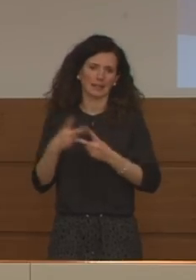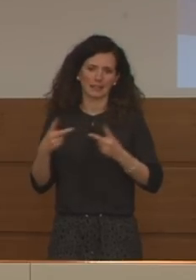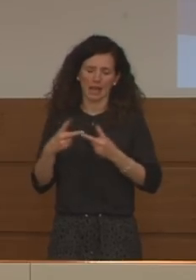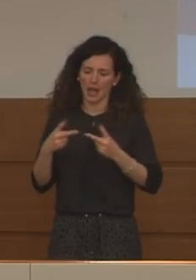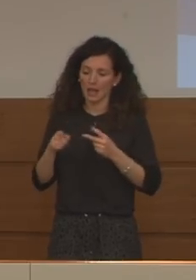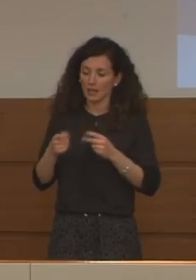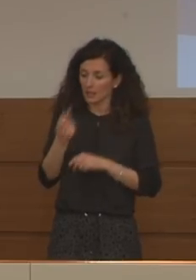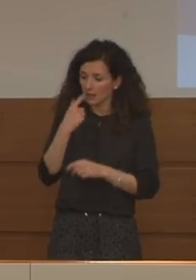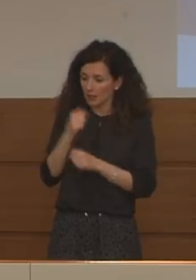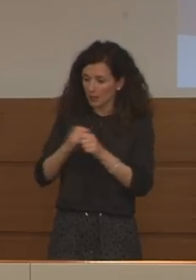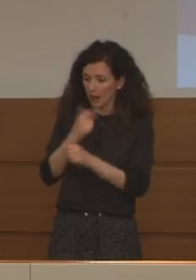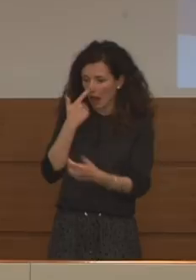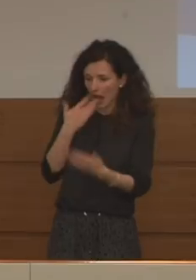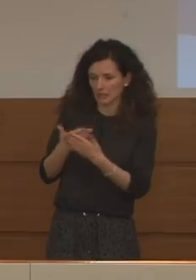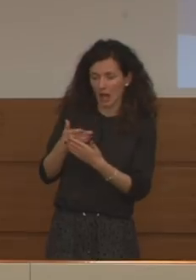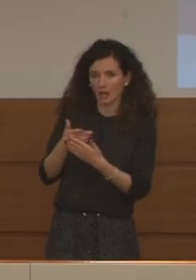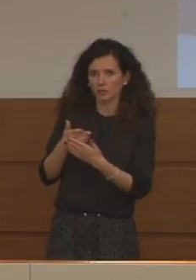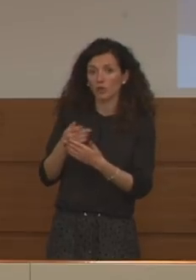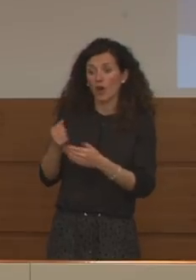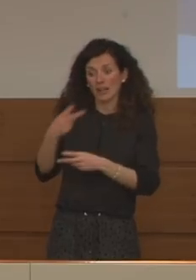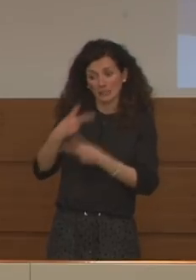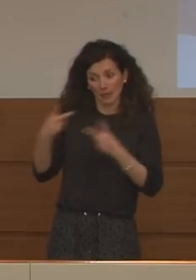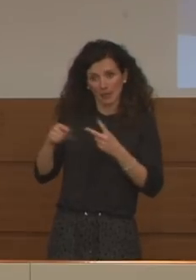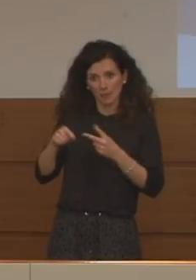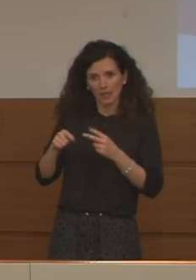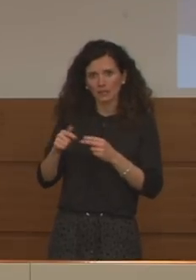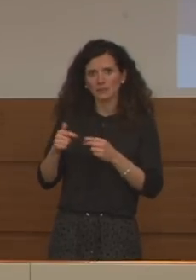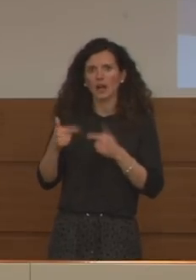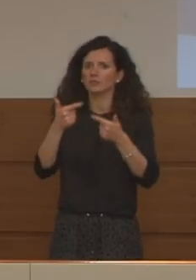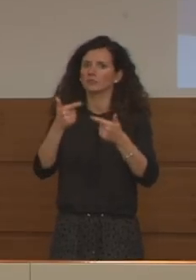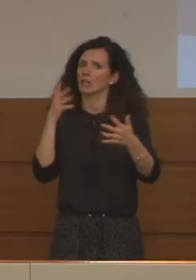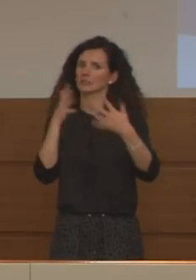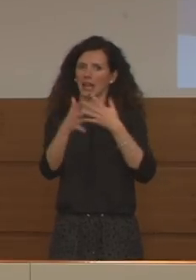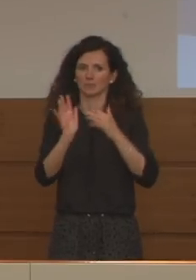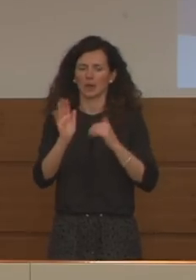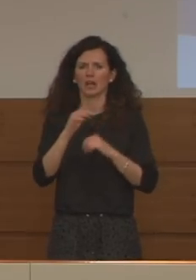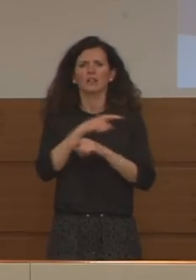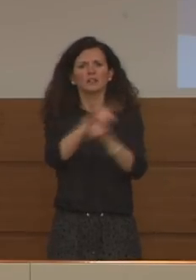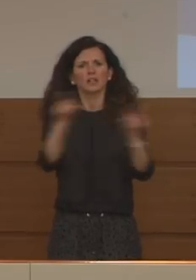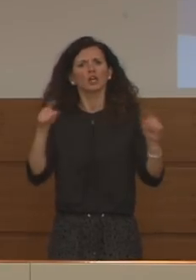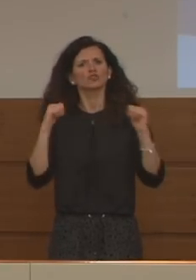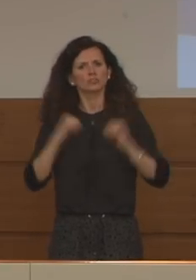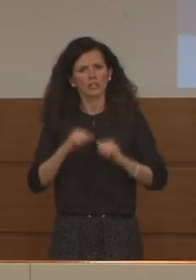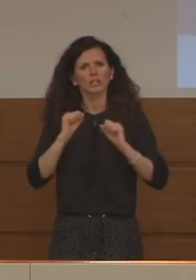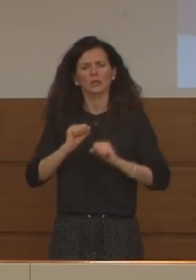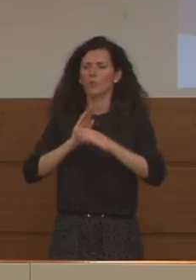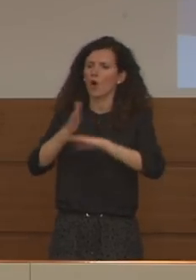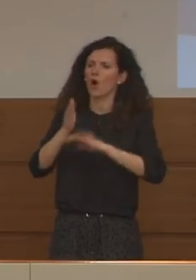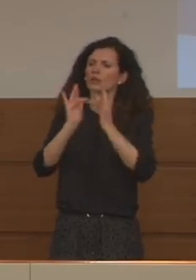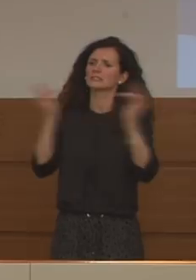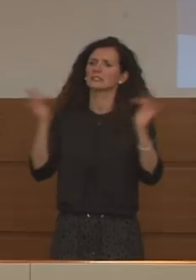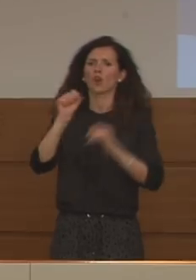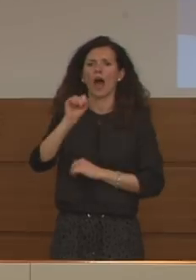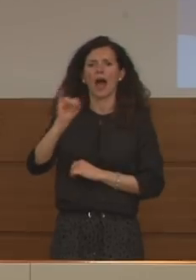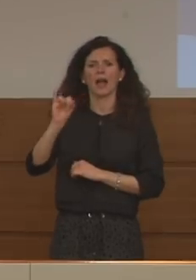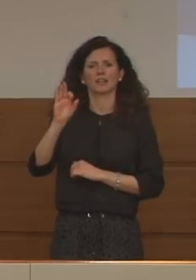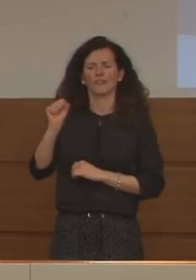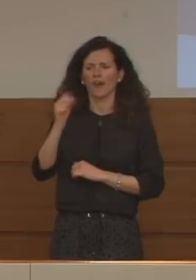trasparenti nella sperimentazione, tutti i cittadini possono andare sul sito di AIFA e vedere cosa sta succedendo, è importante condividere queste